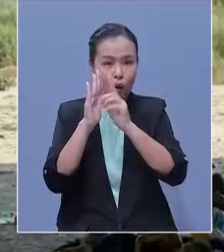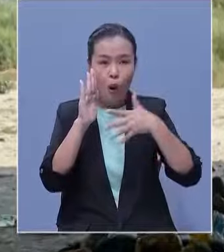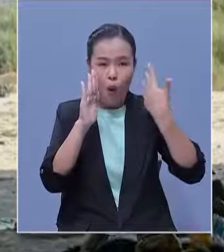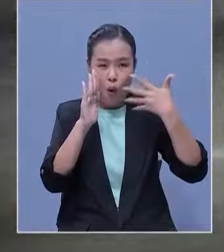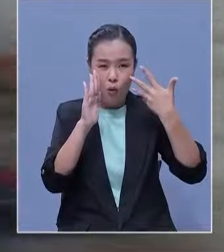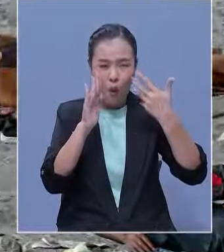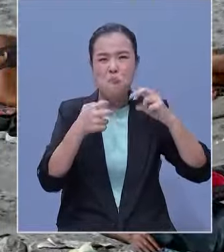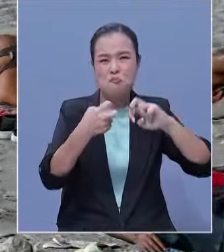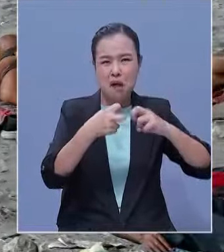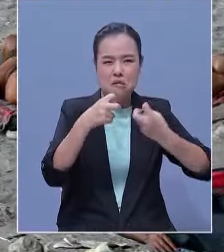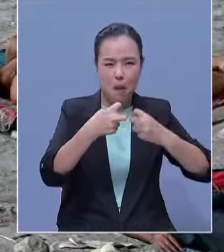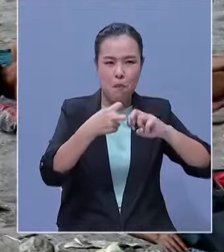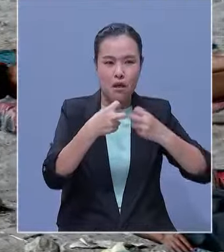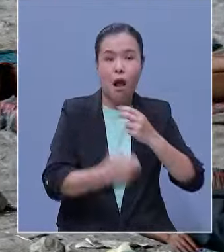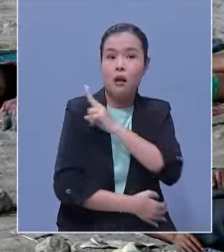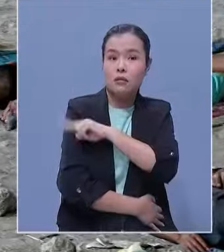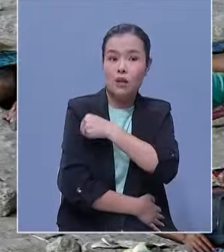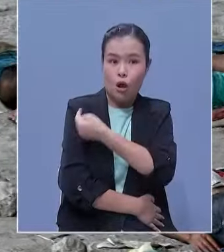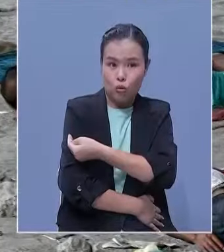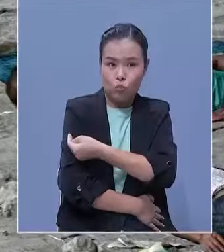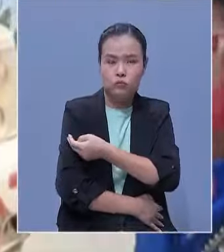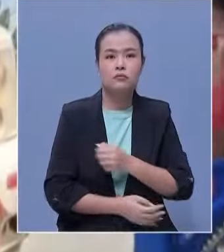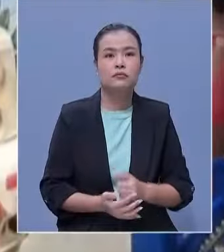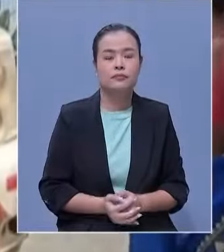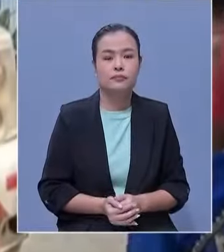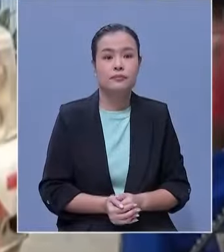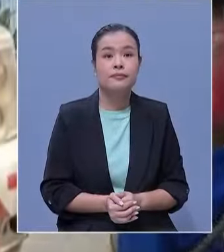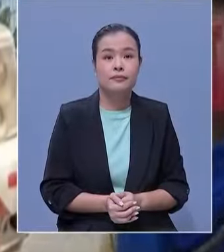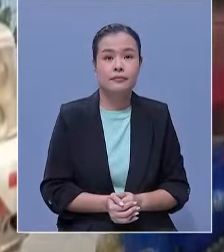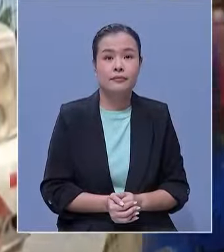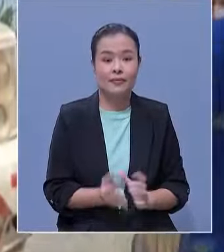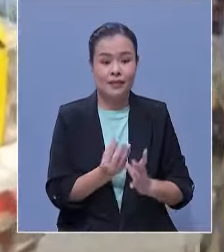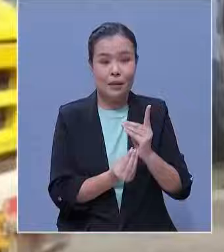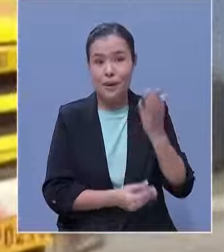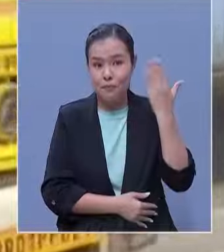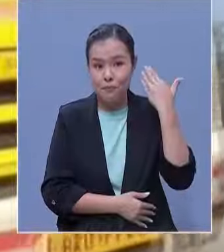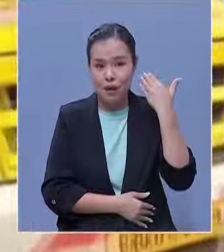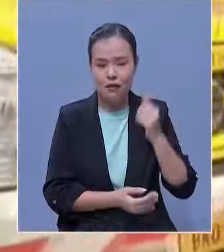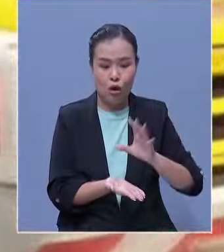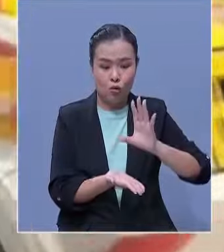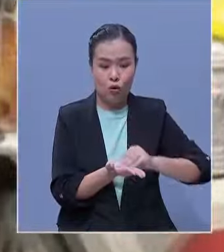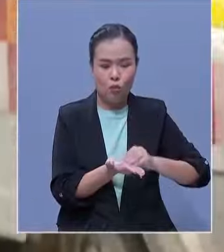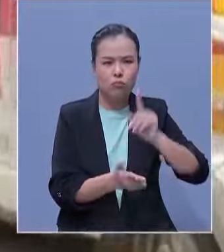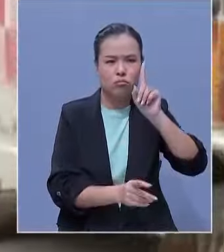วิกฤตด้านสาธารณสุขเร็วๆนี้สัปดาห์ที่ ผ่านมามีรายงานผู้เสียชีวิตจากโรคลมแดดใน